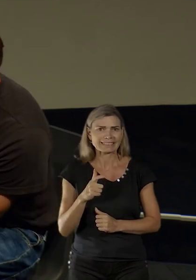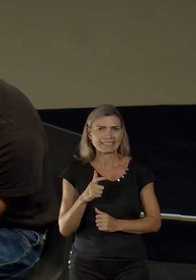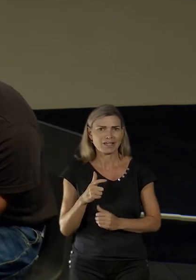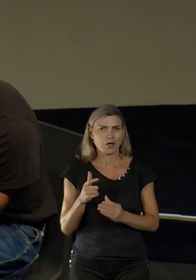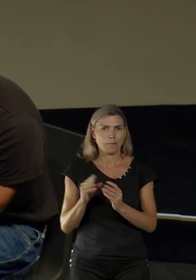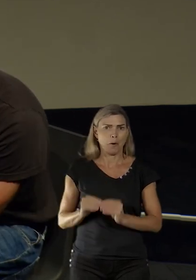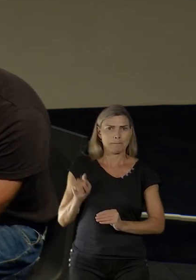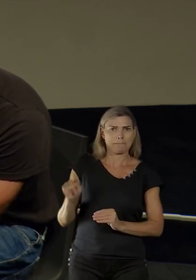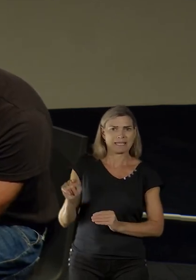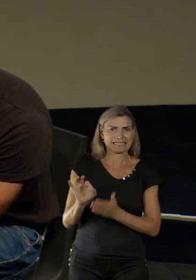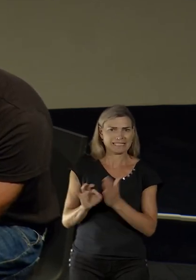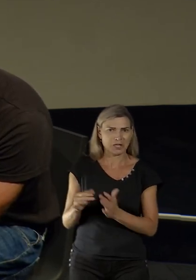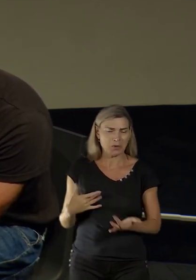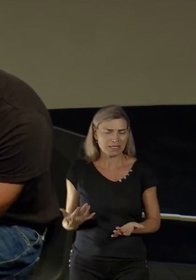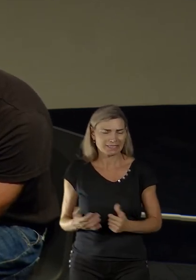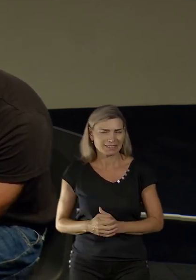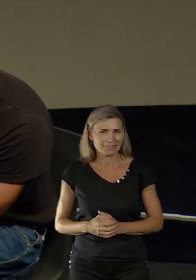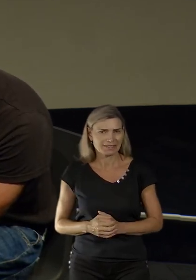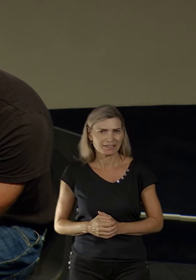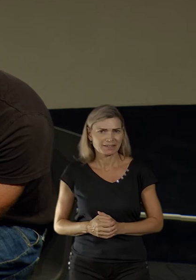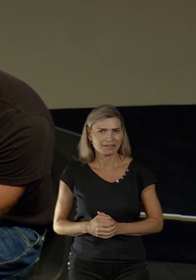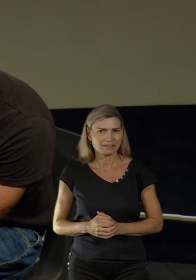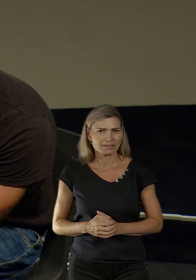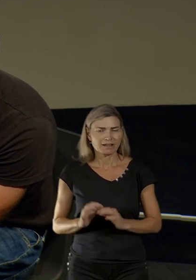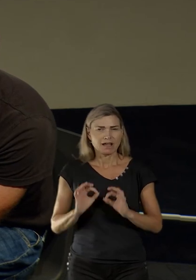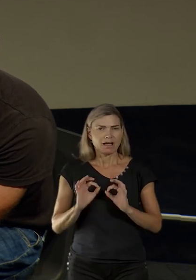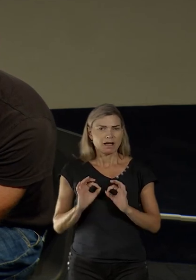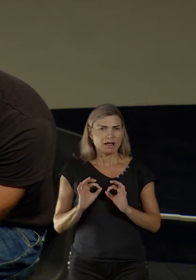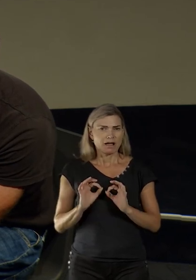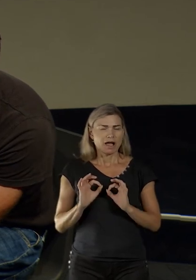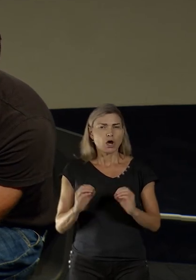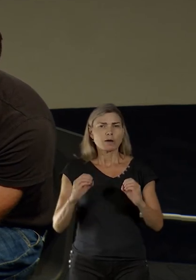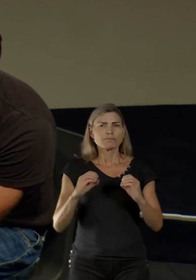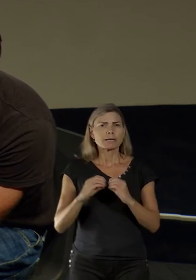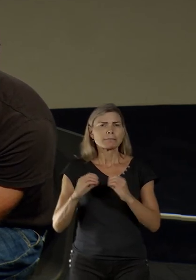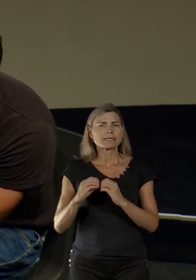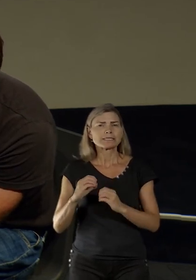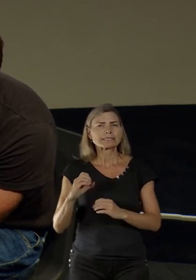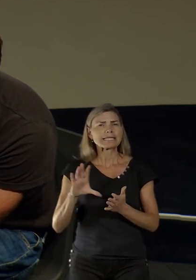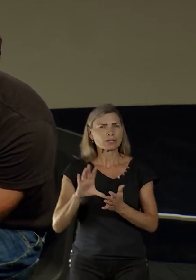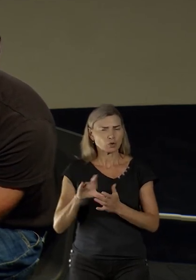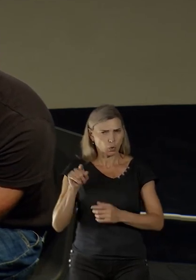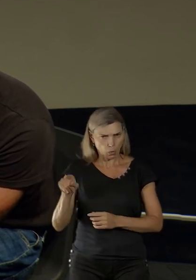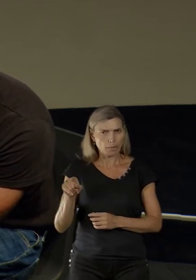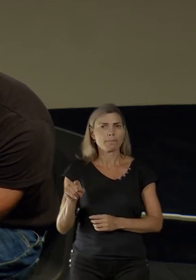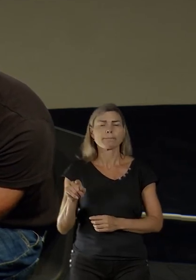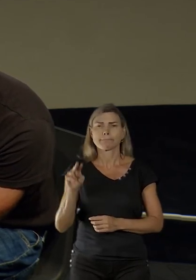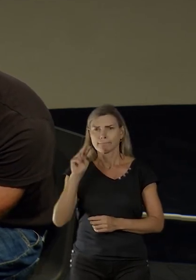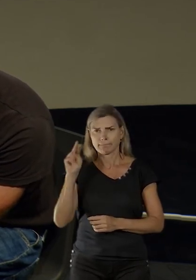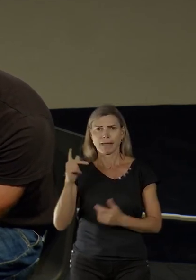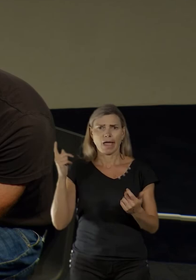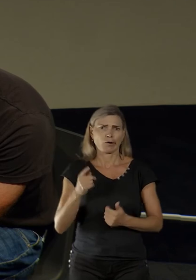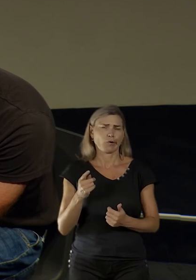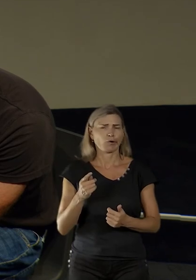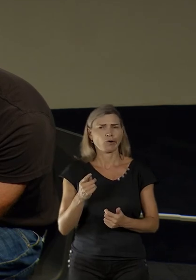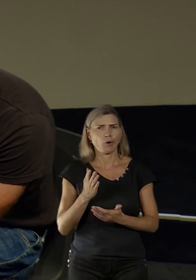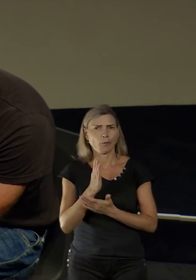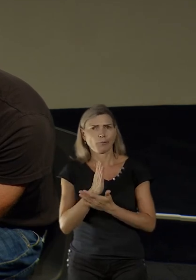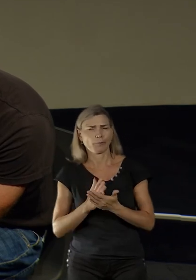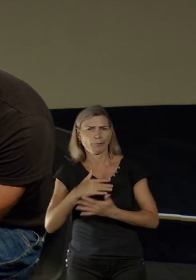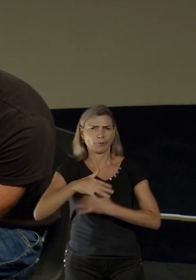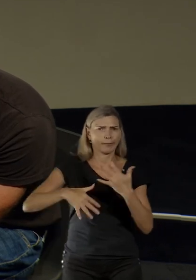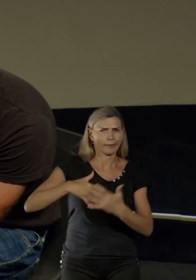Ale zrovna BB centrum je charakterizované jako hybridní struktura. A určitě ta hladina věží